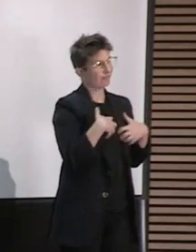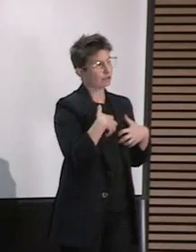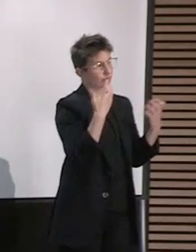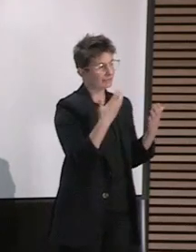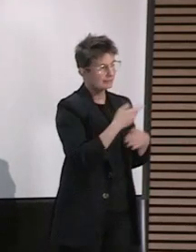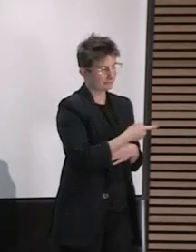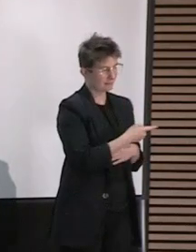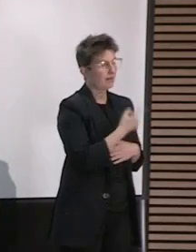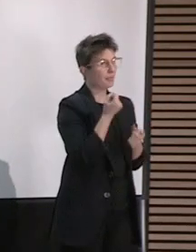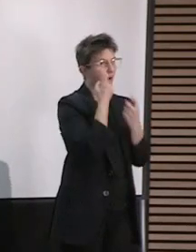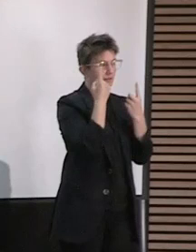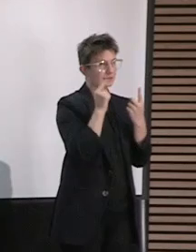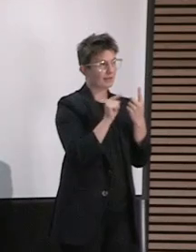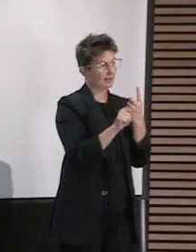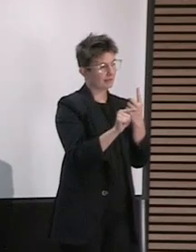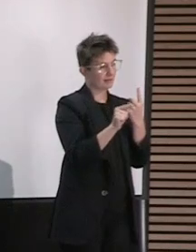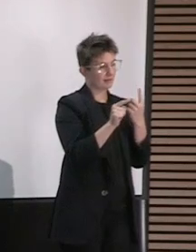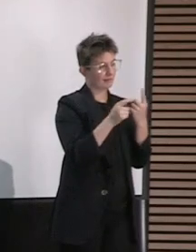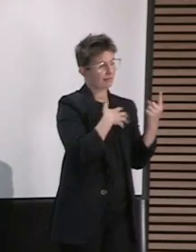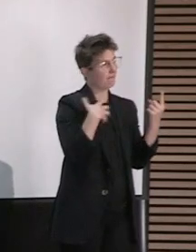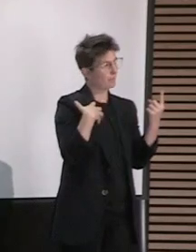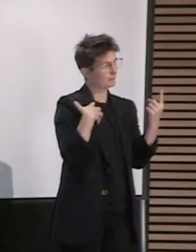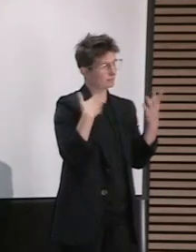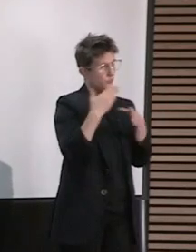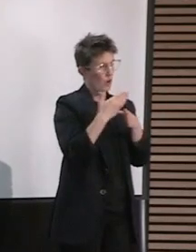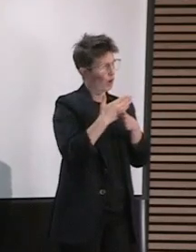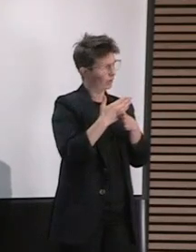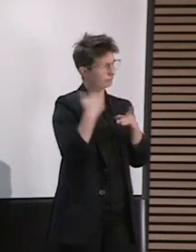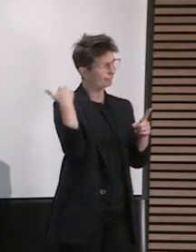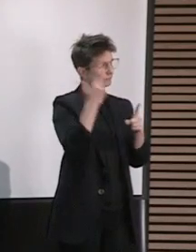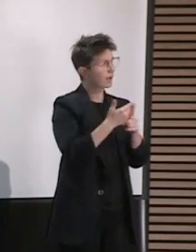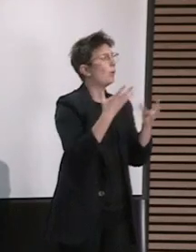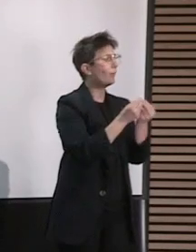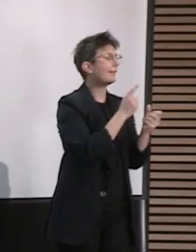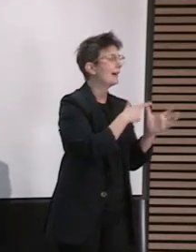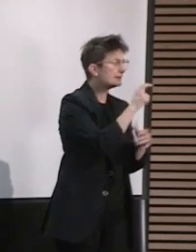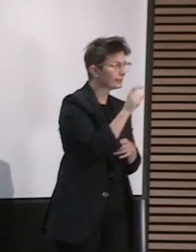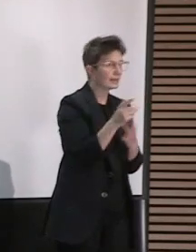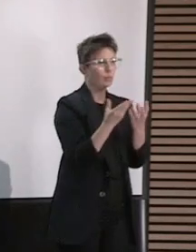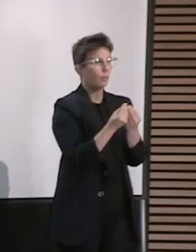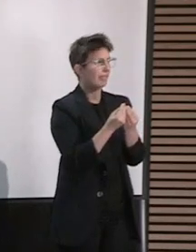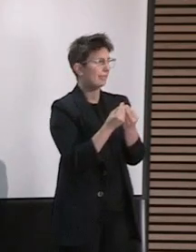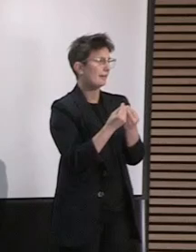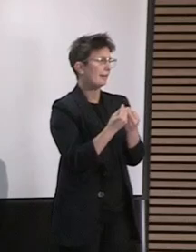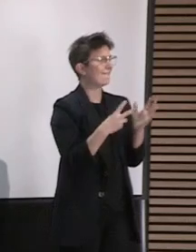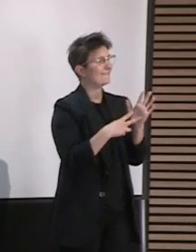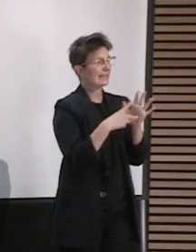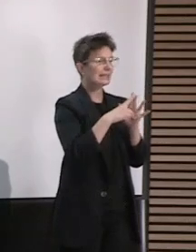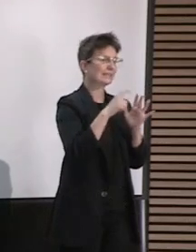whakarato tautoko. Ka rite ki